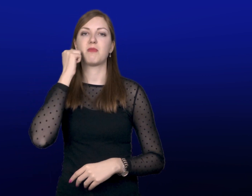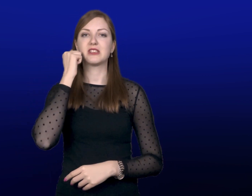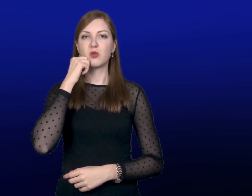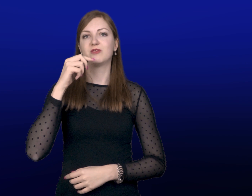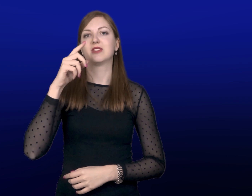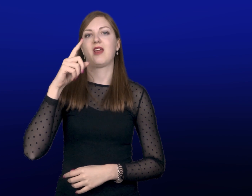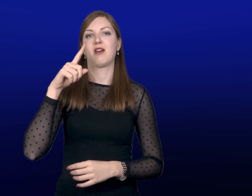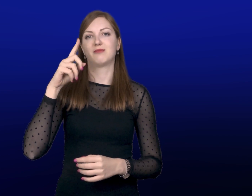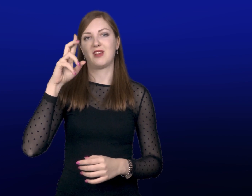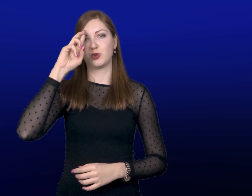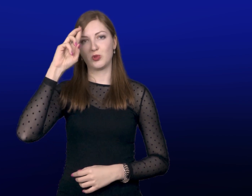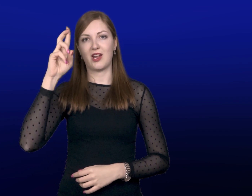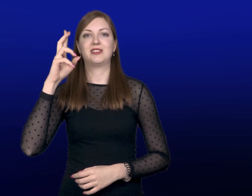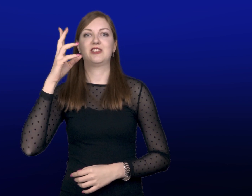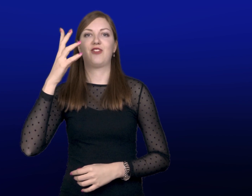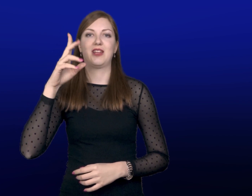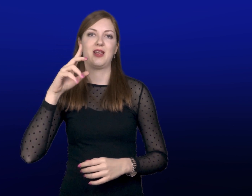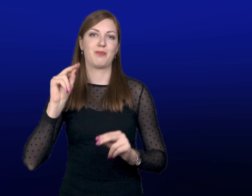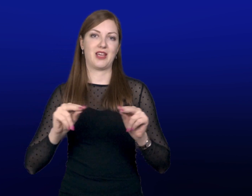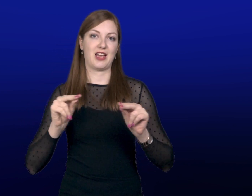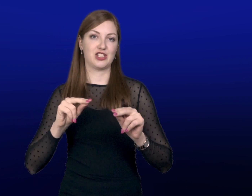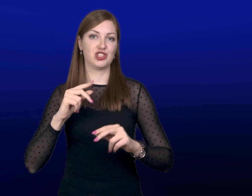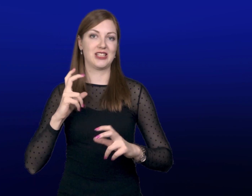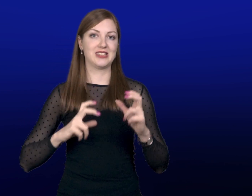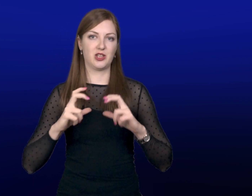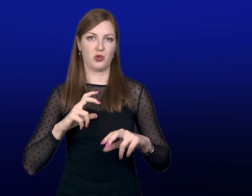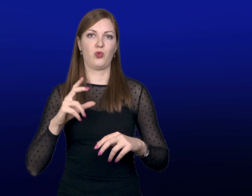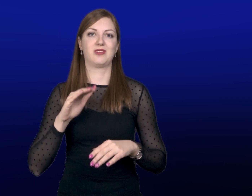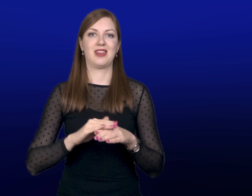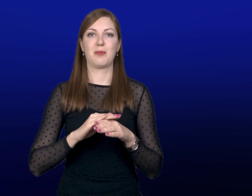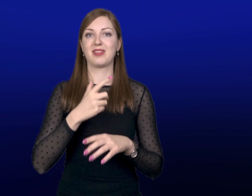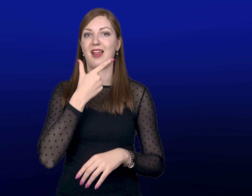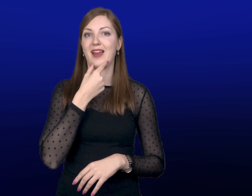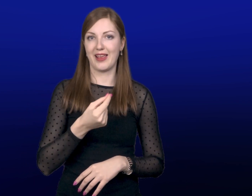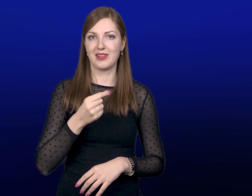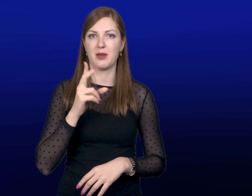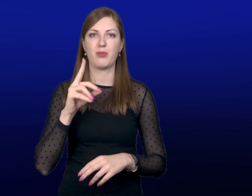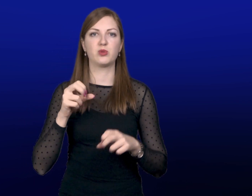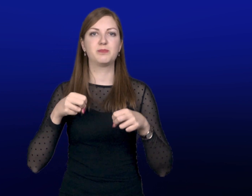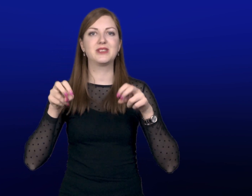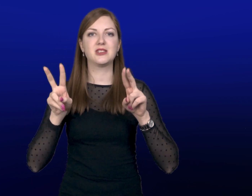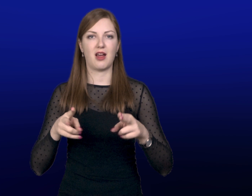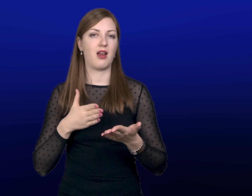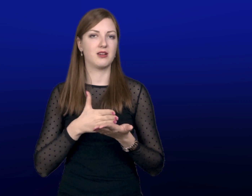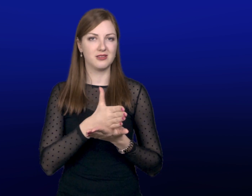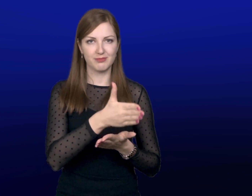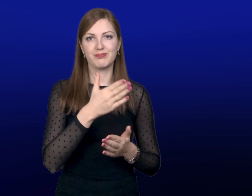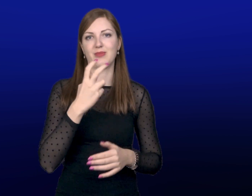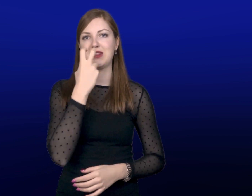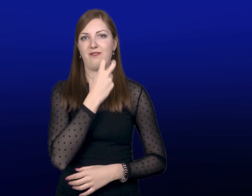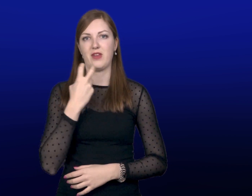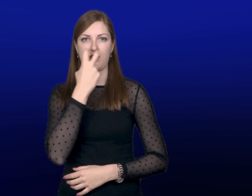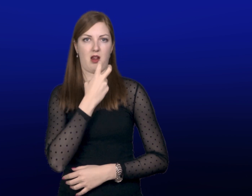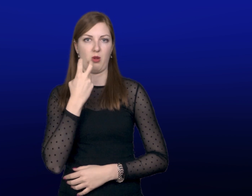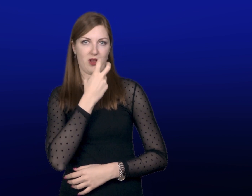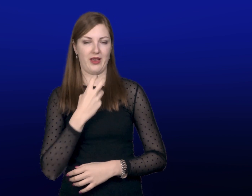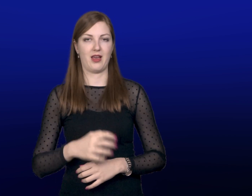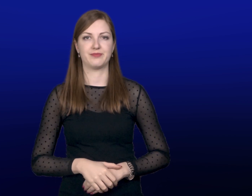Московский государственный педагогический институт им. В.И. Ленина по специальности «дефектология».